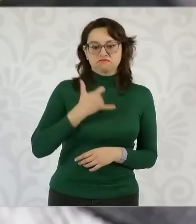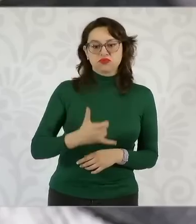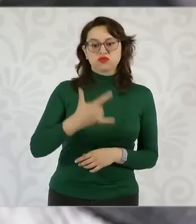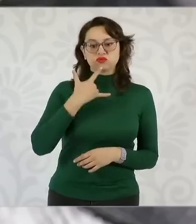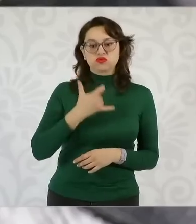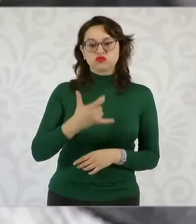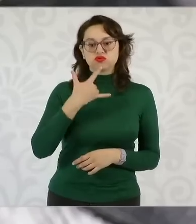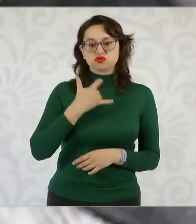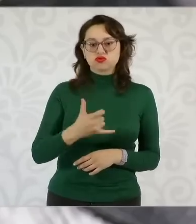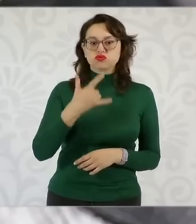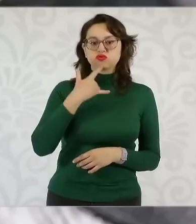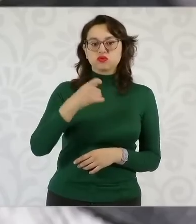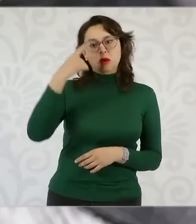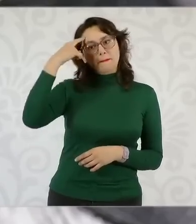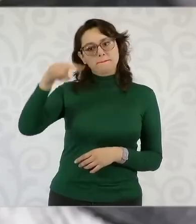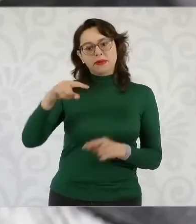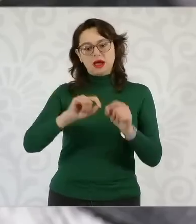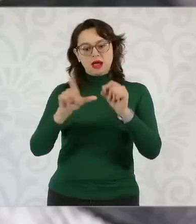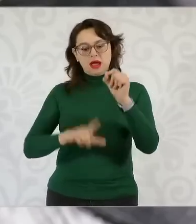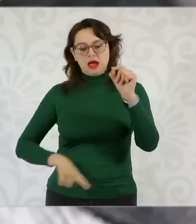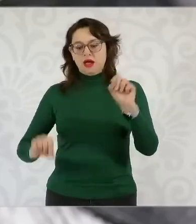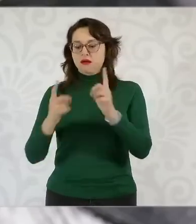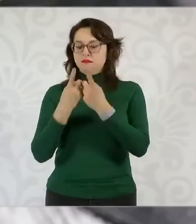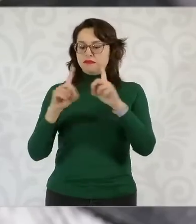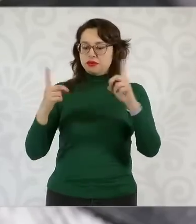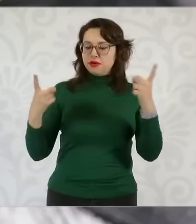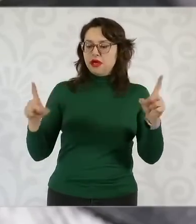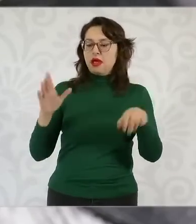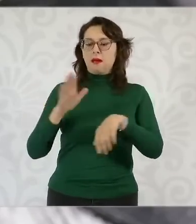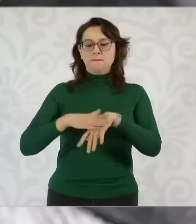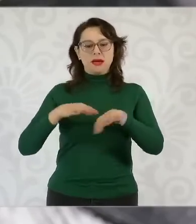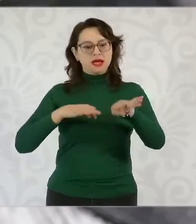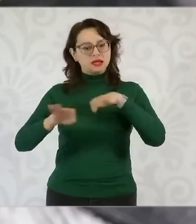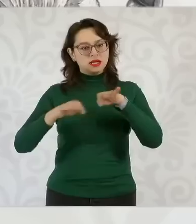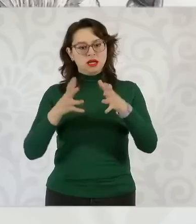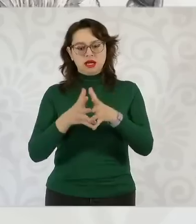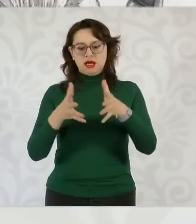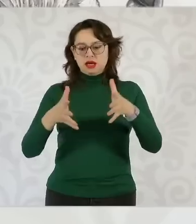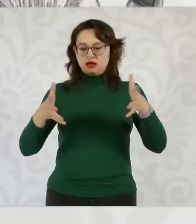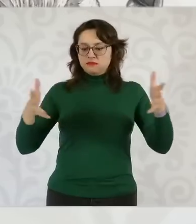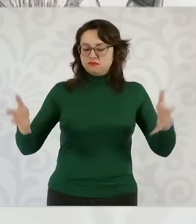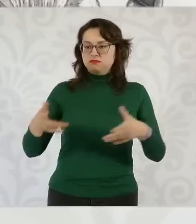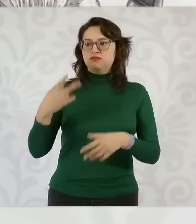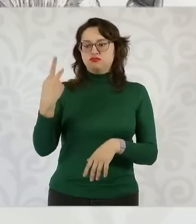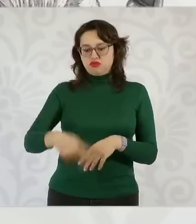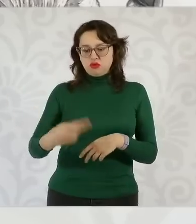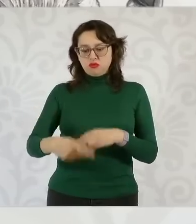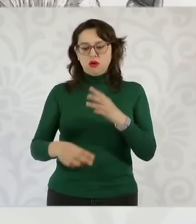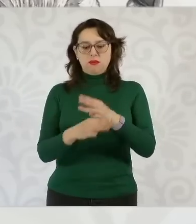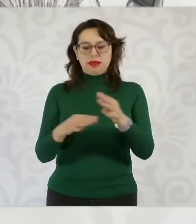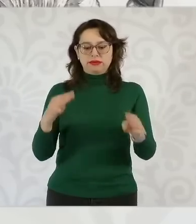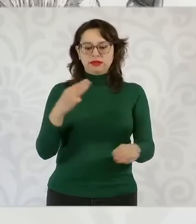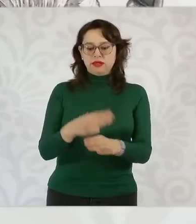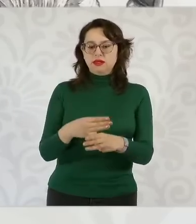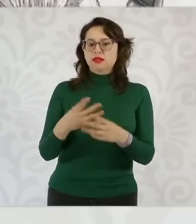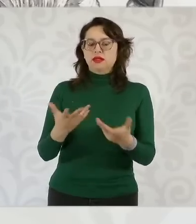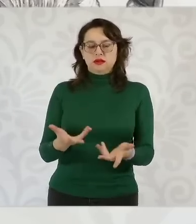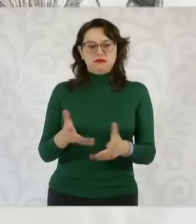sostenible del país generar más empleos fortalecer pría local contribuir al crecimiento e impulsar la